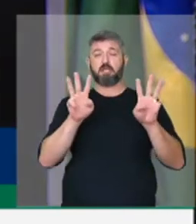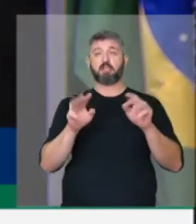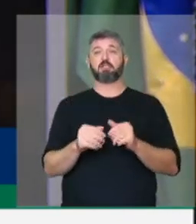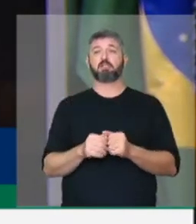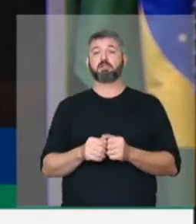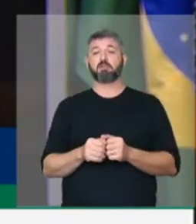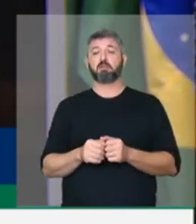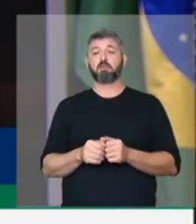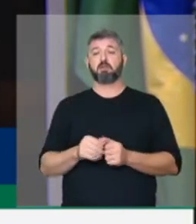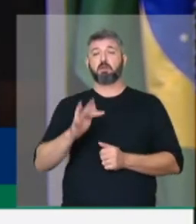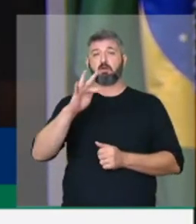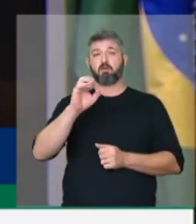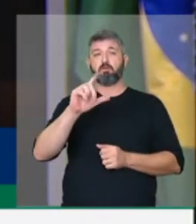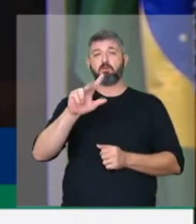SEMANA PASSADA NO PORTAL DE NOTÍCIAS FOLHA ESPÍRITO